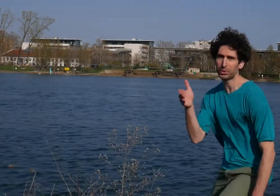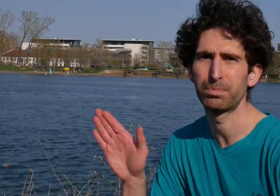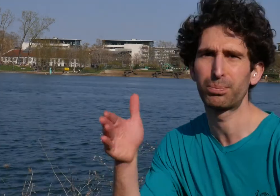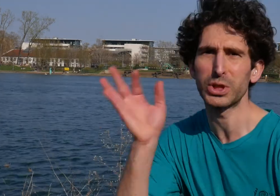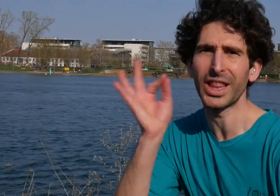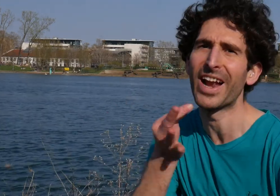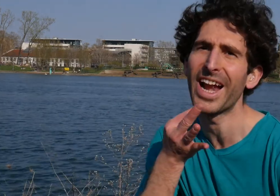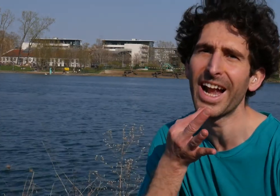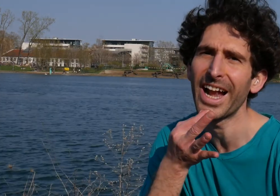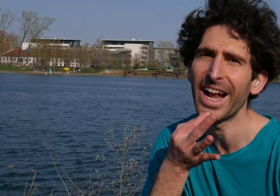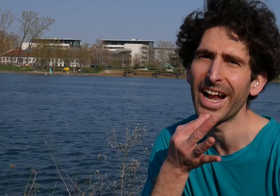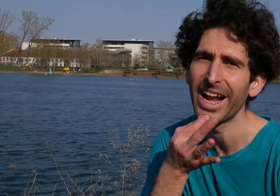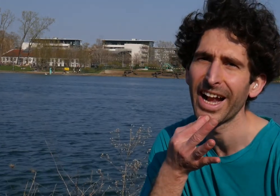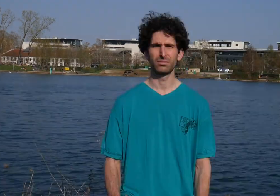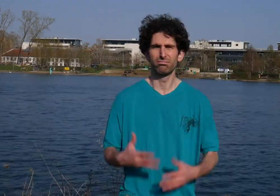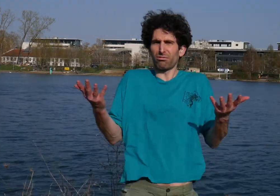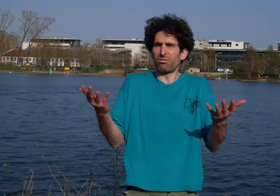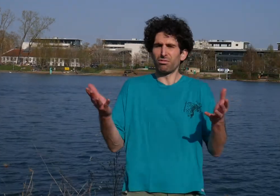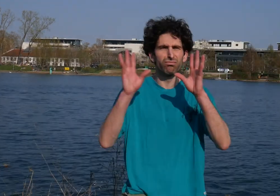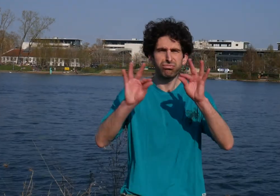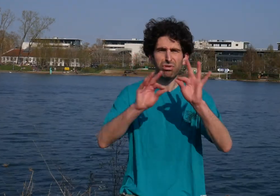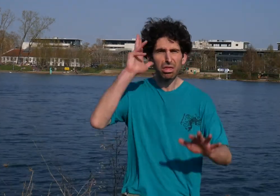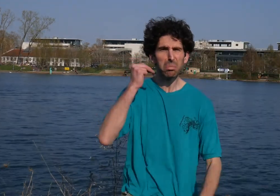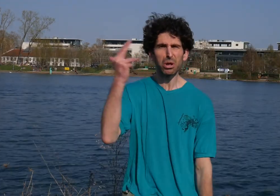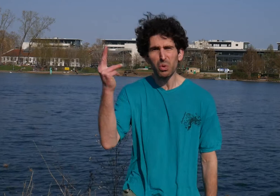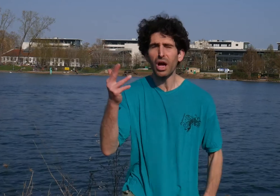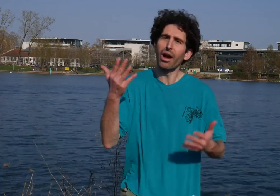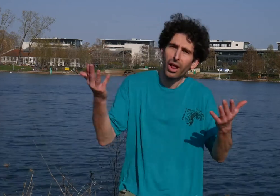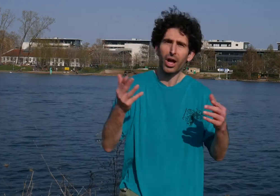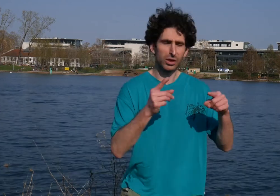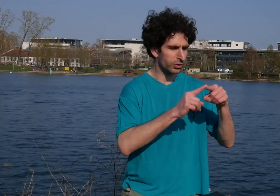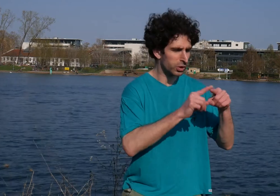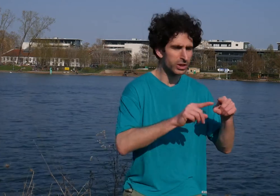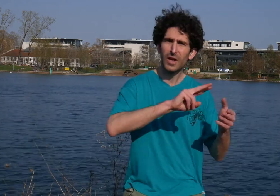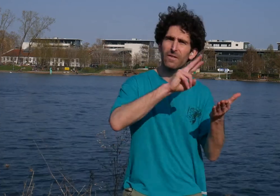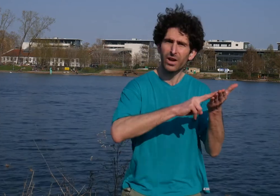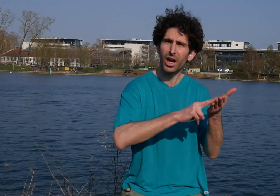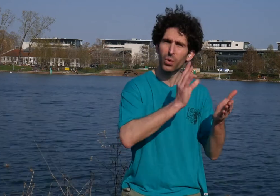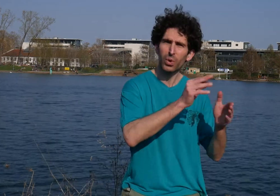POISSON D'AVRIL ! Mais alors, j'ai raconté n'importe quoi ? Il y a des choses vraies